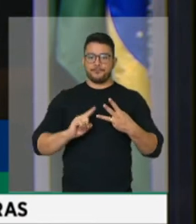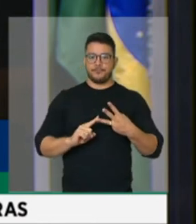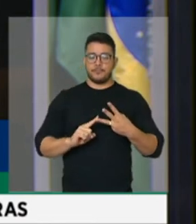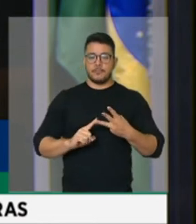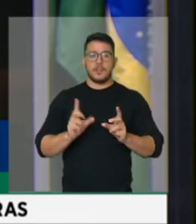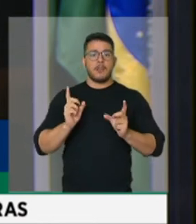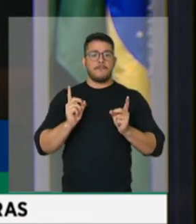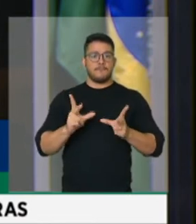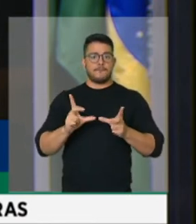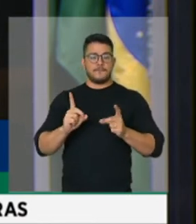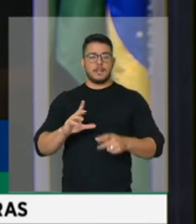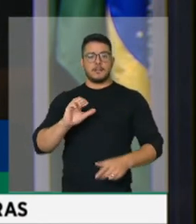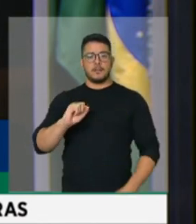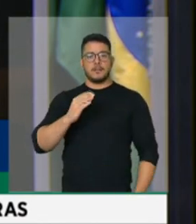ASSUMIRIA CONTROLE DOS ATIVOS EMPRESAS. DOIS. VENDA DE